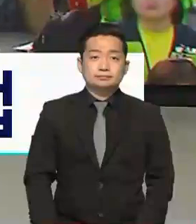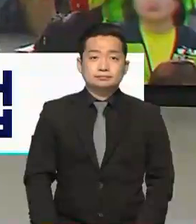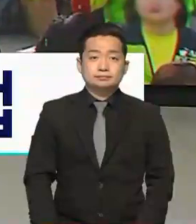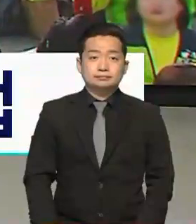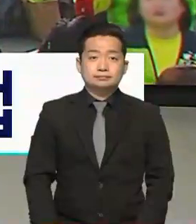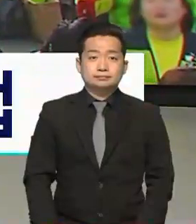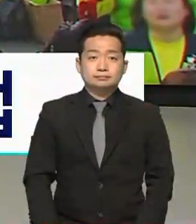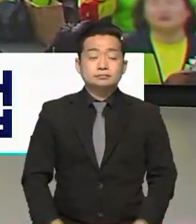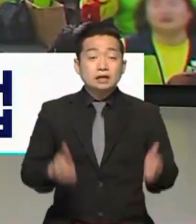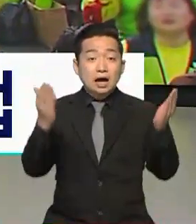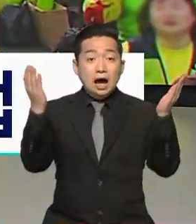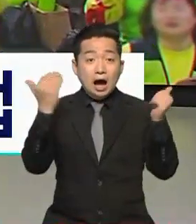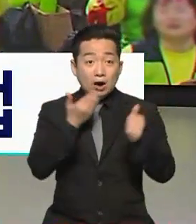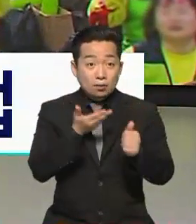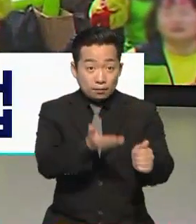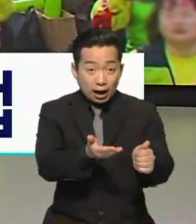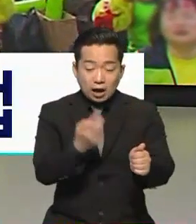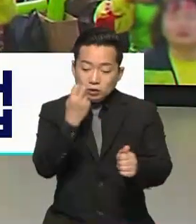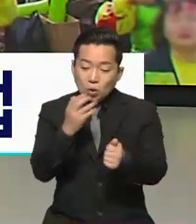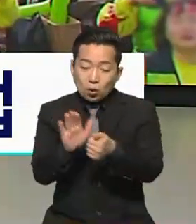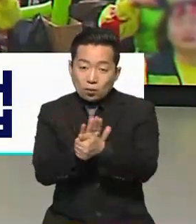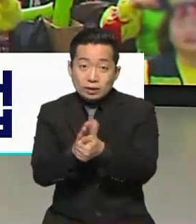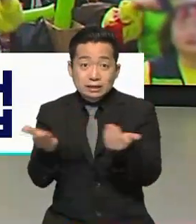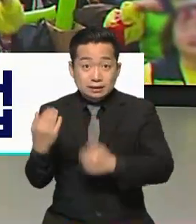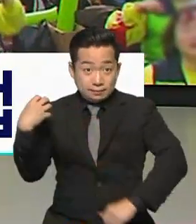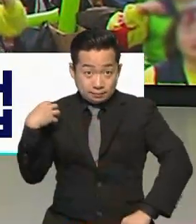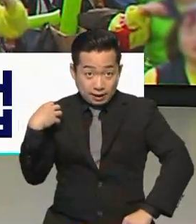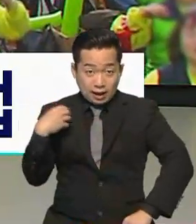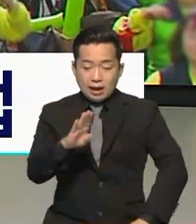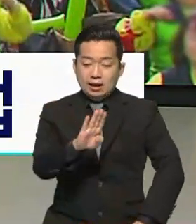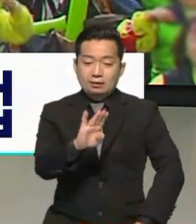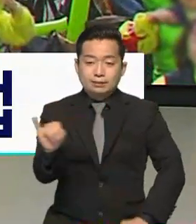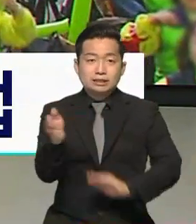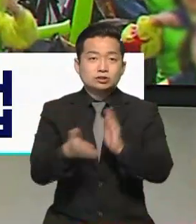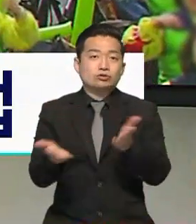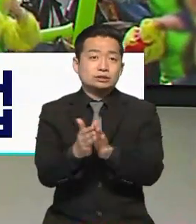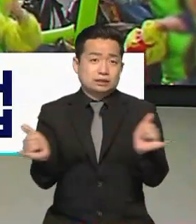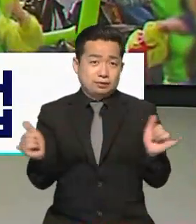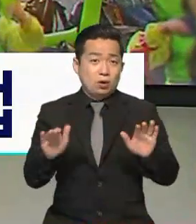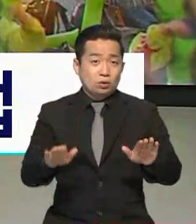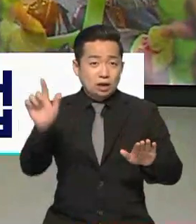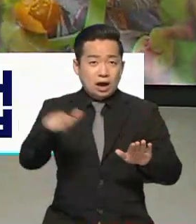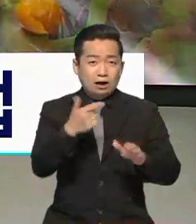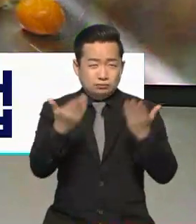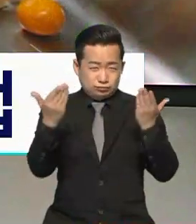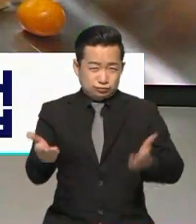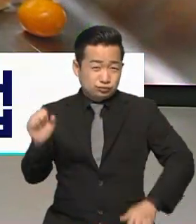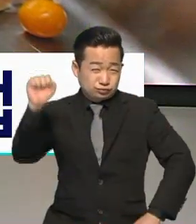(앵커) 학교 급식과 돌봄 업무를 맡고 있는 비정규직 노동자들은 오늘 하루 총파업에 나섰습니다.